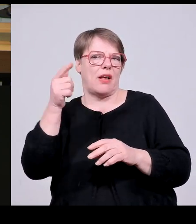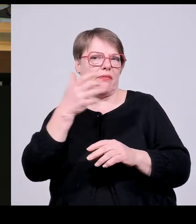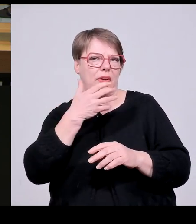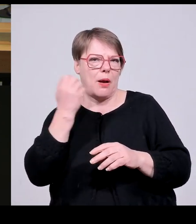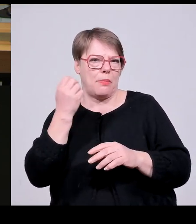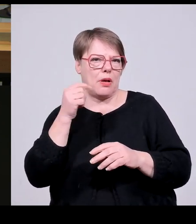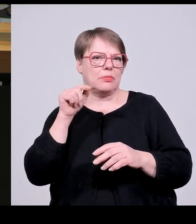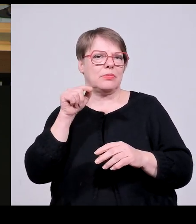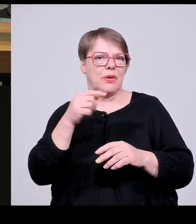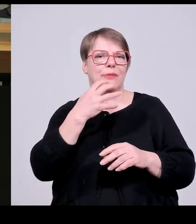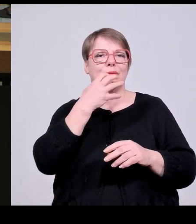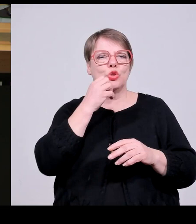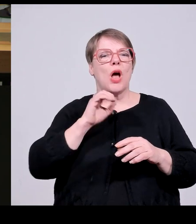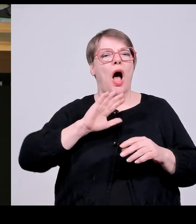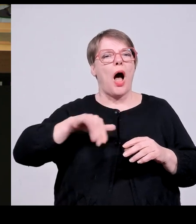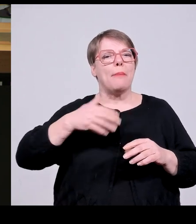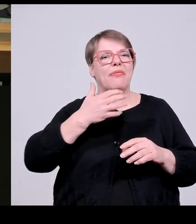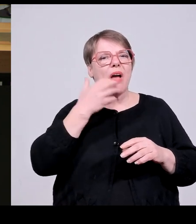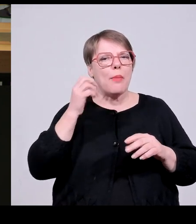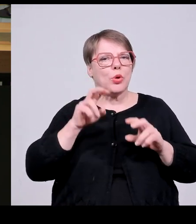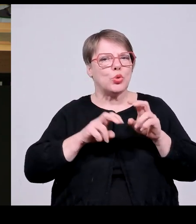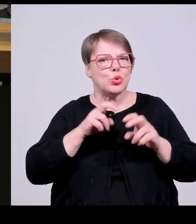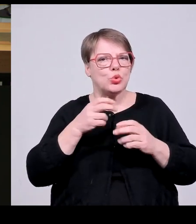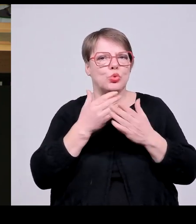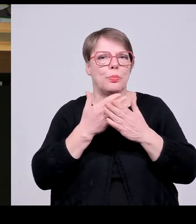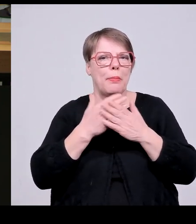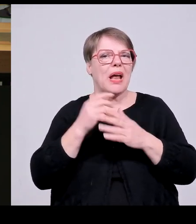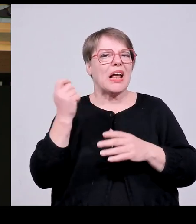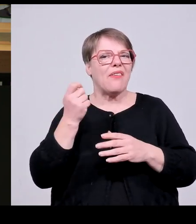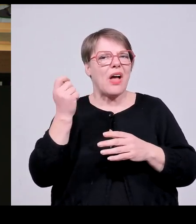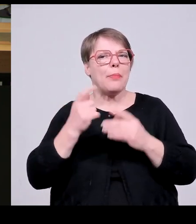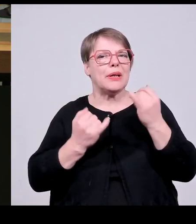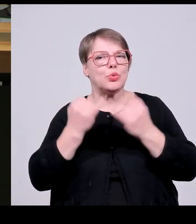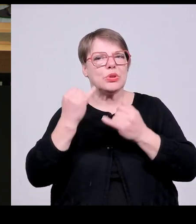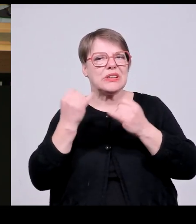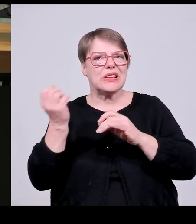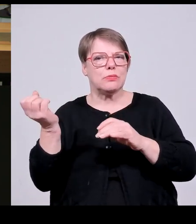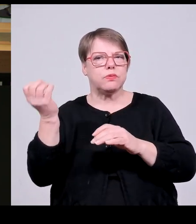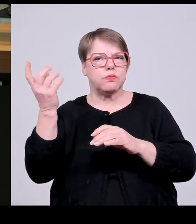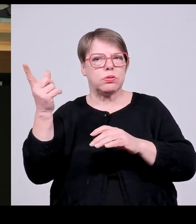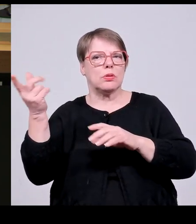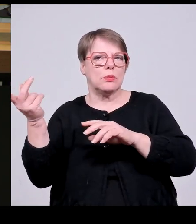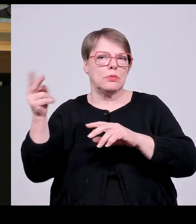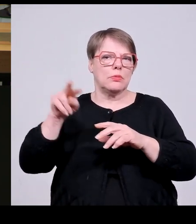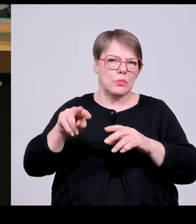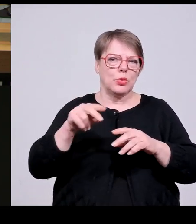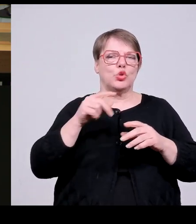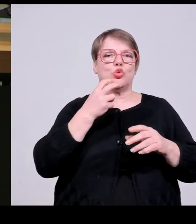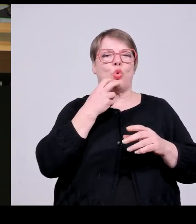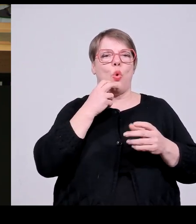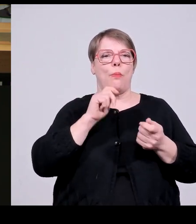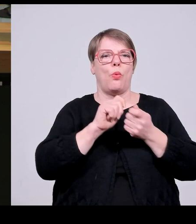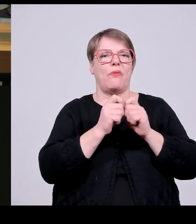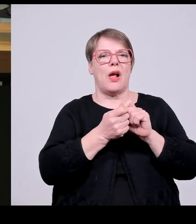Berlin die Umsetzung selber gestalten sollten. Eine Rekommunalisierung der Fernwärme ist deswegen für uns ein wichtiger Schritt, um die